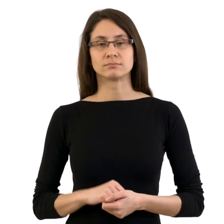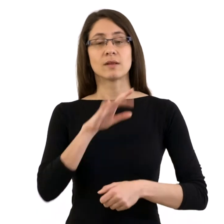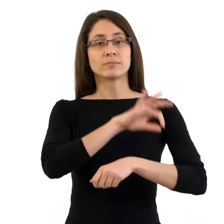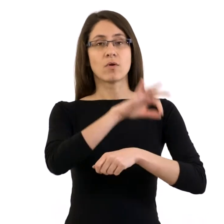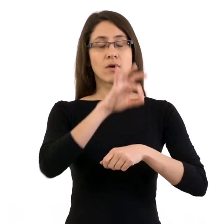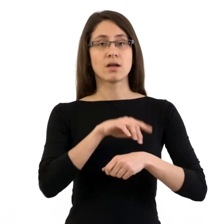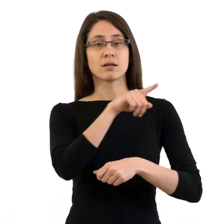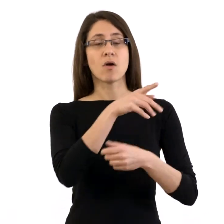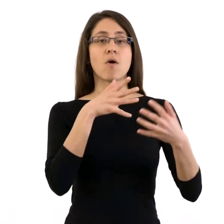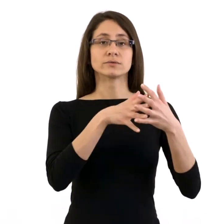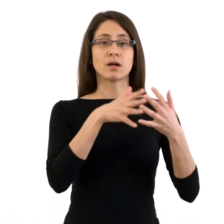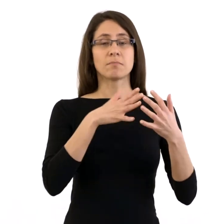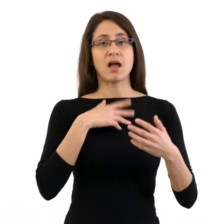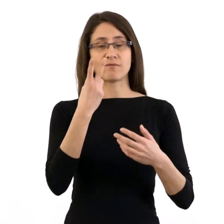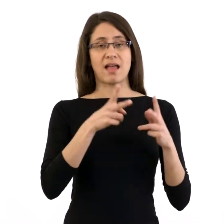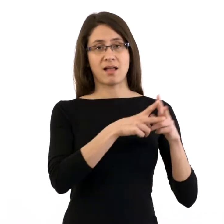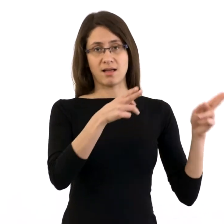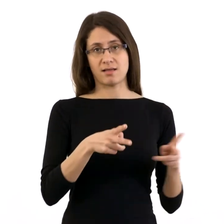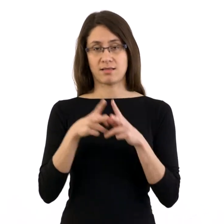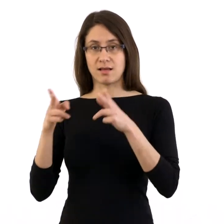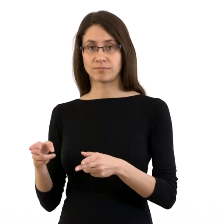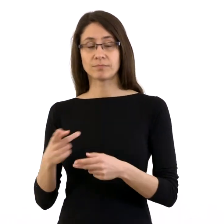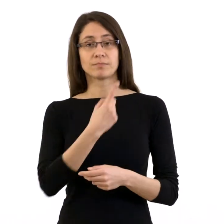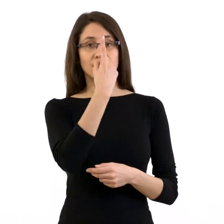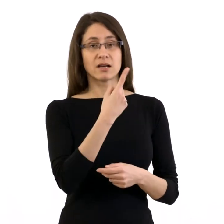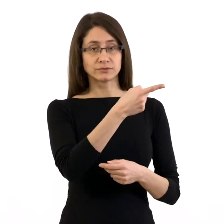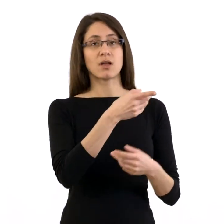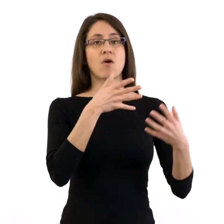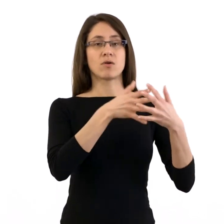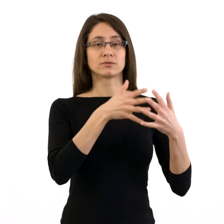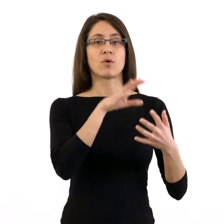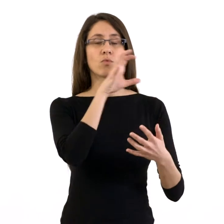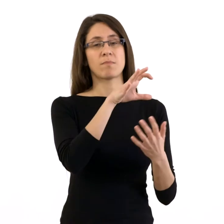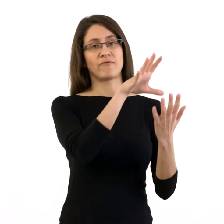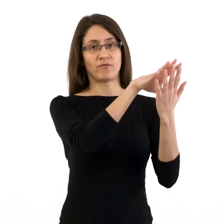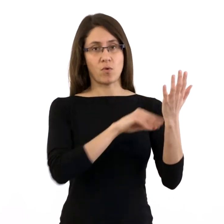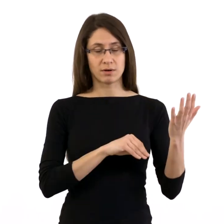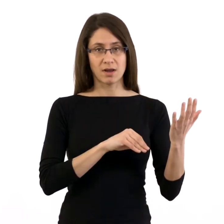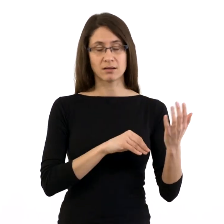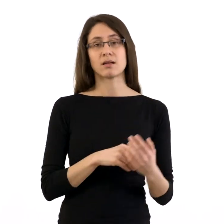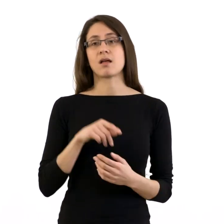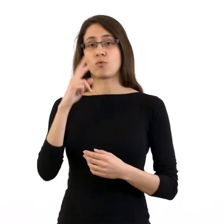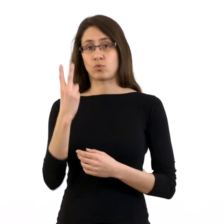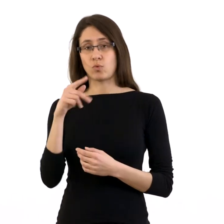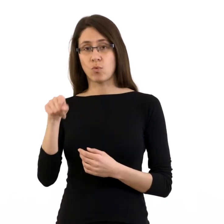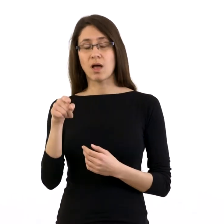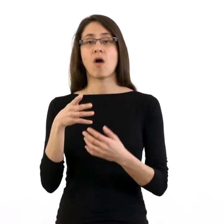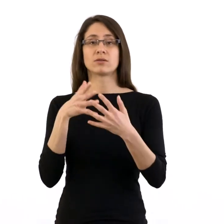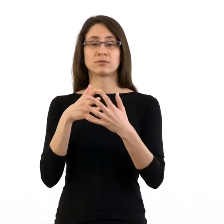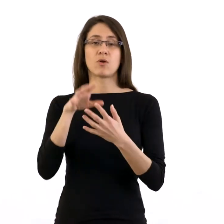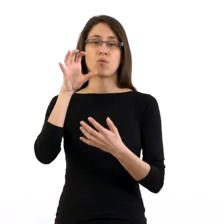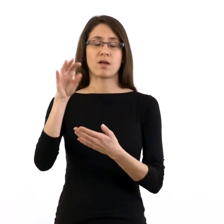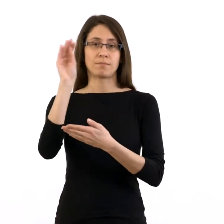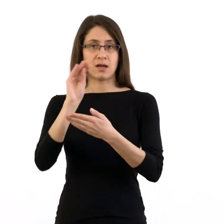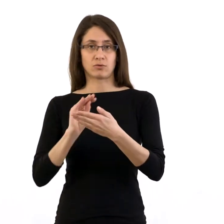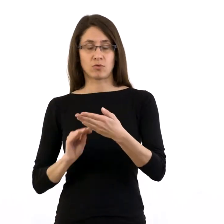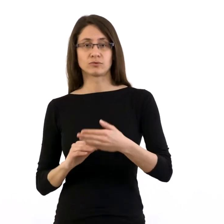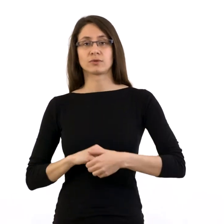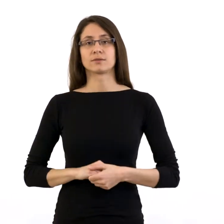Ocena projektu składa się co do zasady z dwóch etapów – oceny formalnej i oceny merytorycznej.